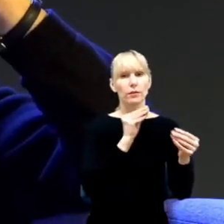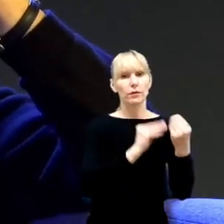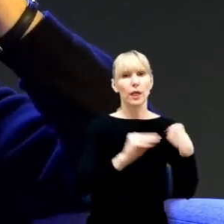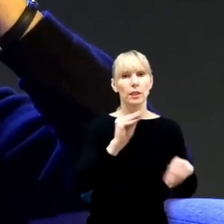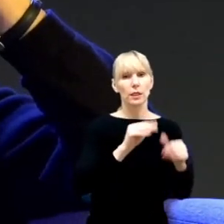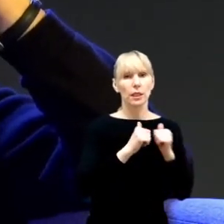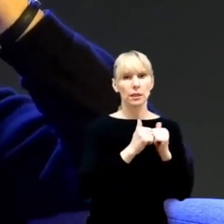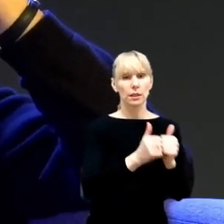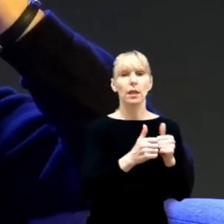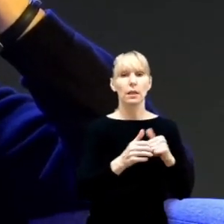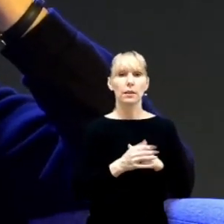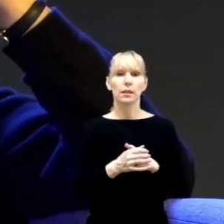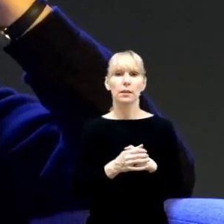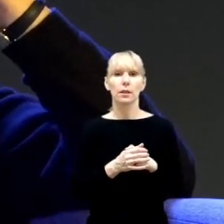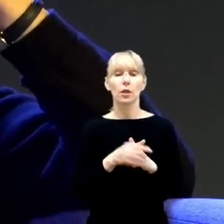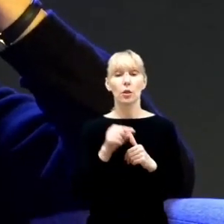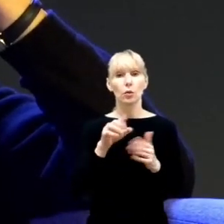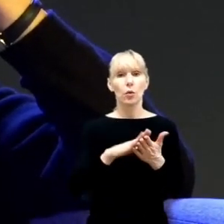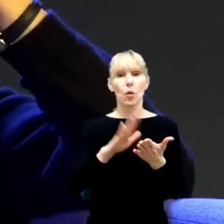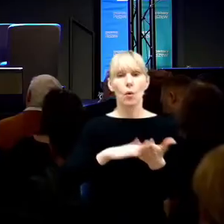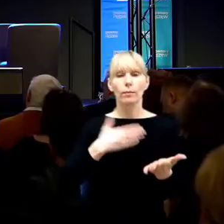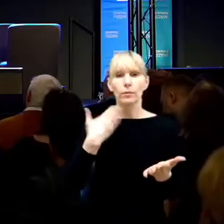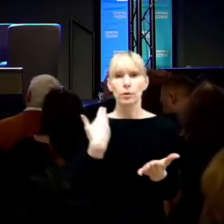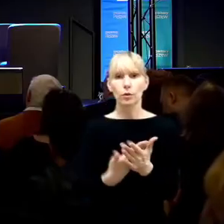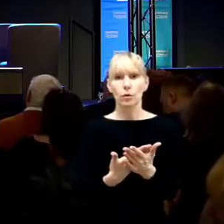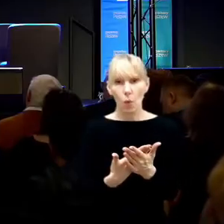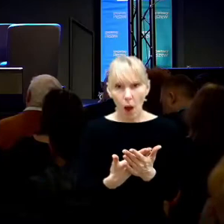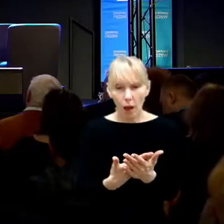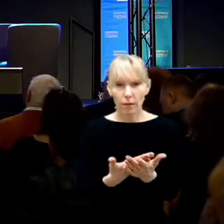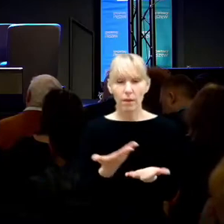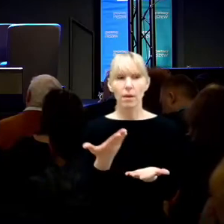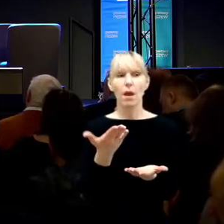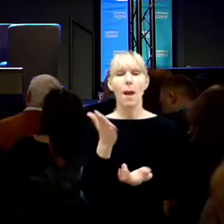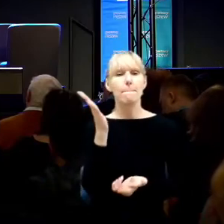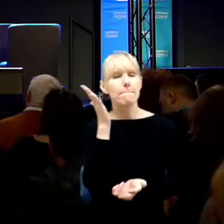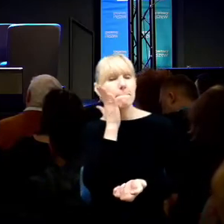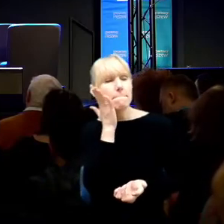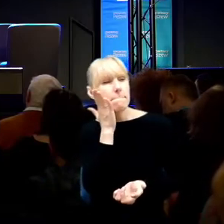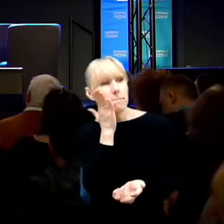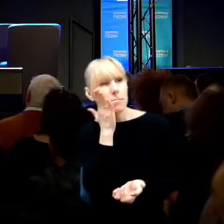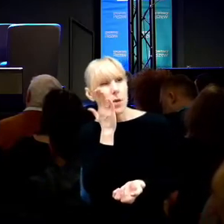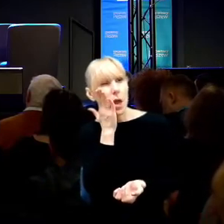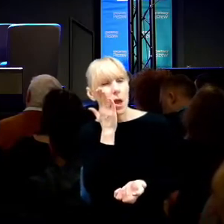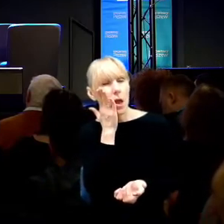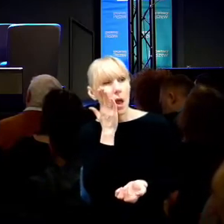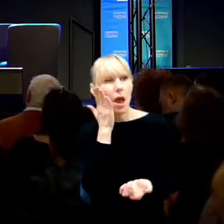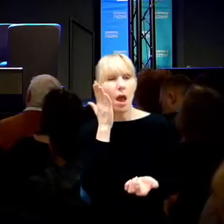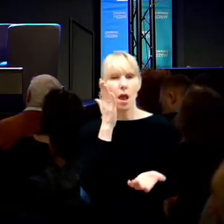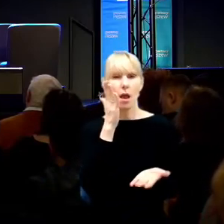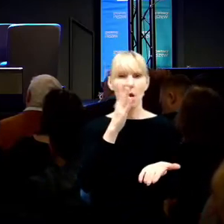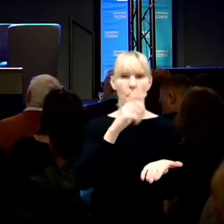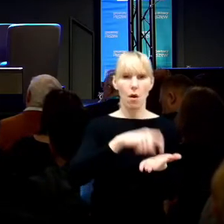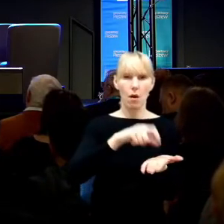kiedy Mieszkanie+ istniało w Ostrowie Wielkopolskim,